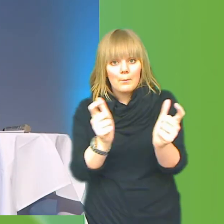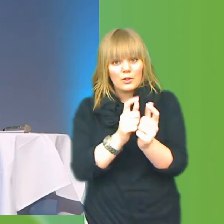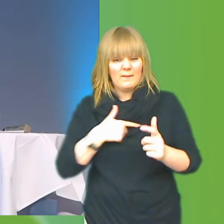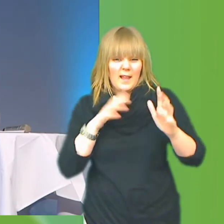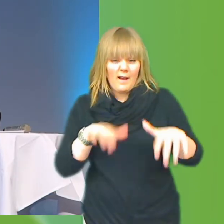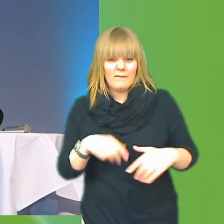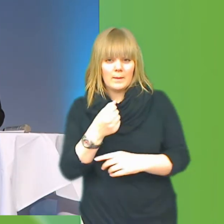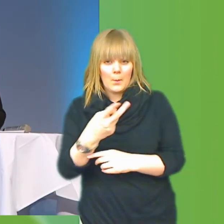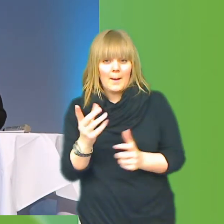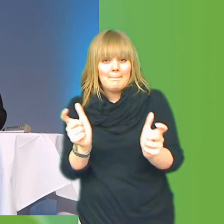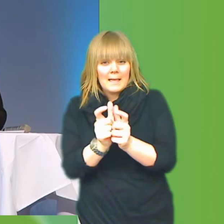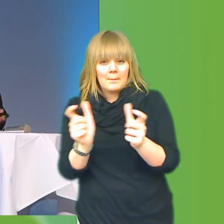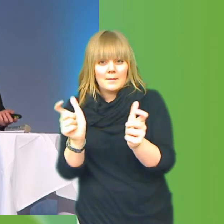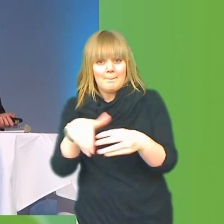möten och arbetsgrupperna träffas och jobbar